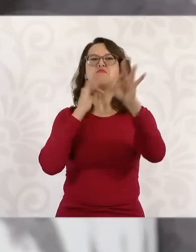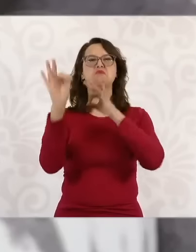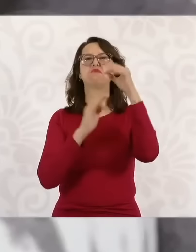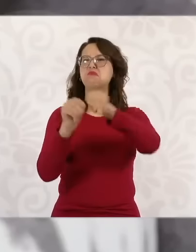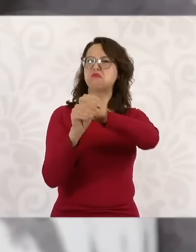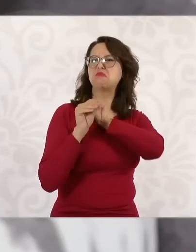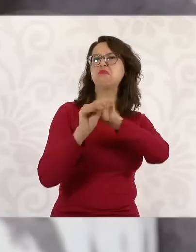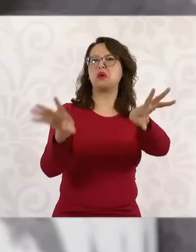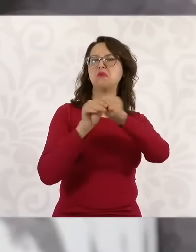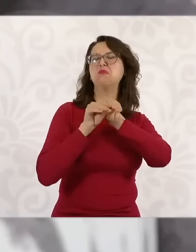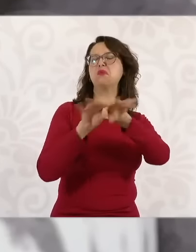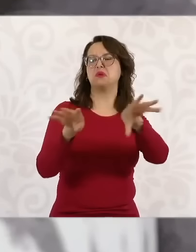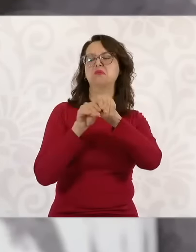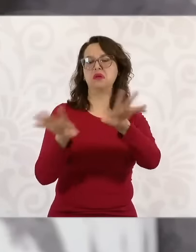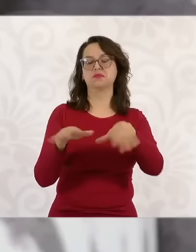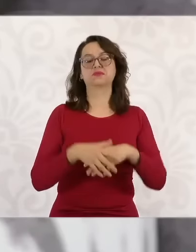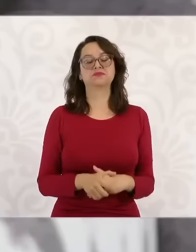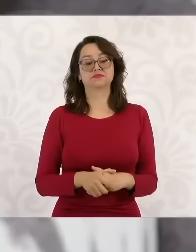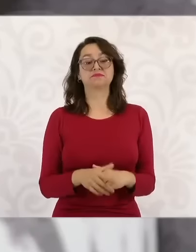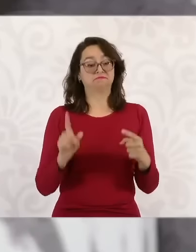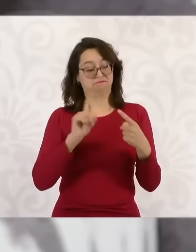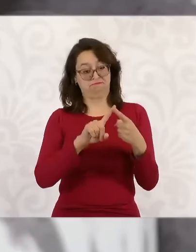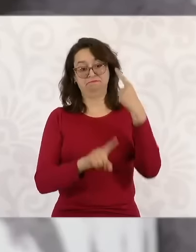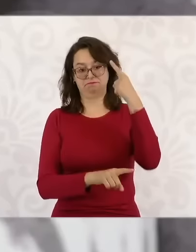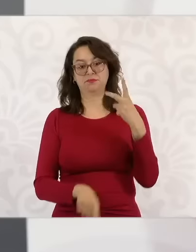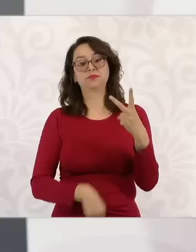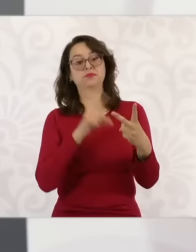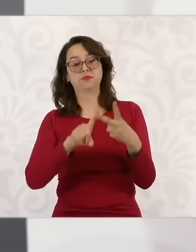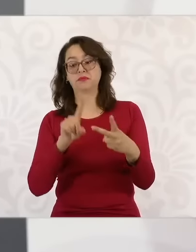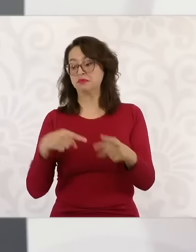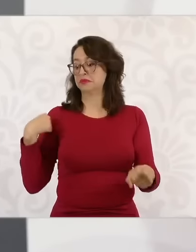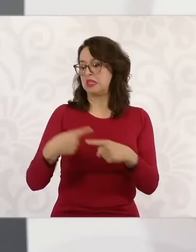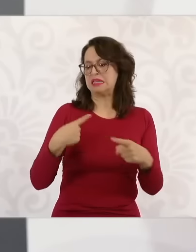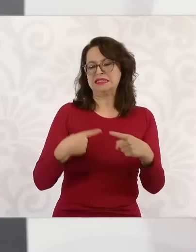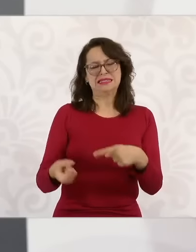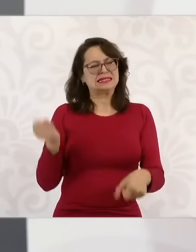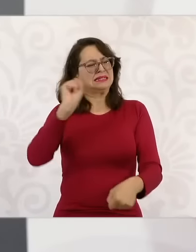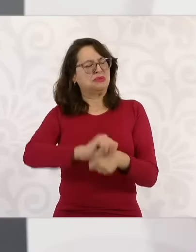universalización. Por otro lado, esta semana fuimos testigos de una campaña de desinformación